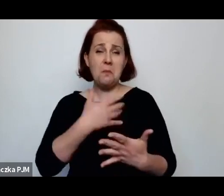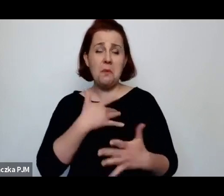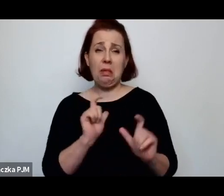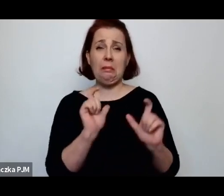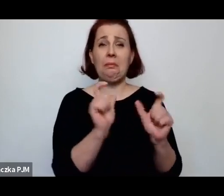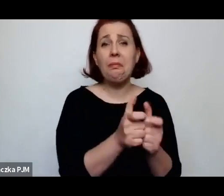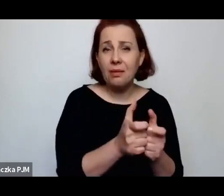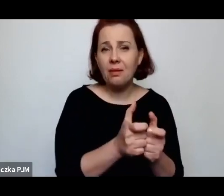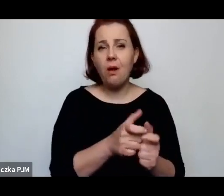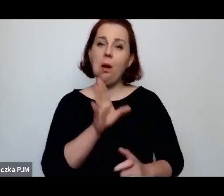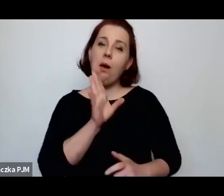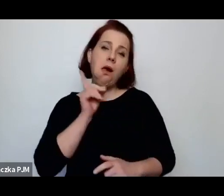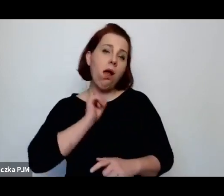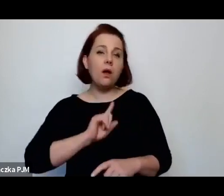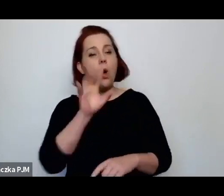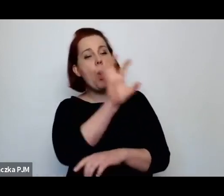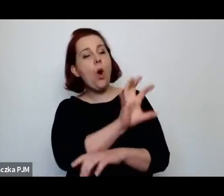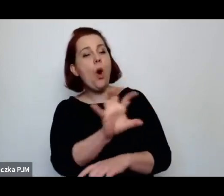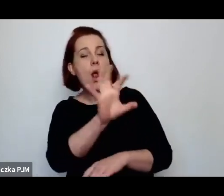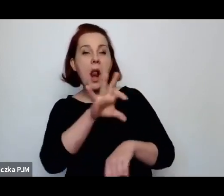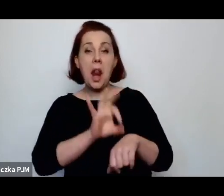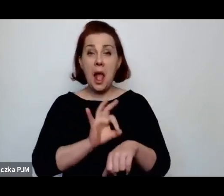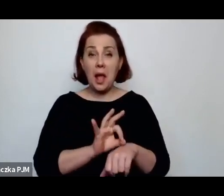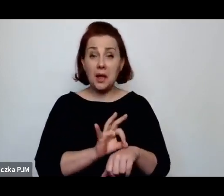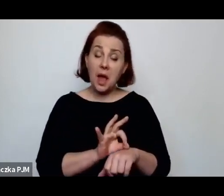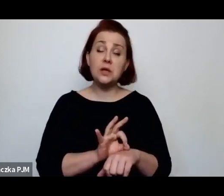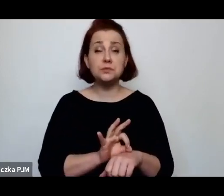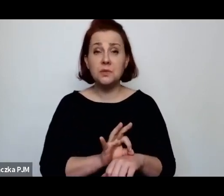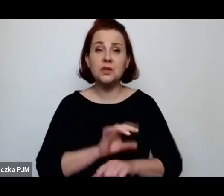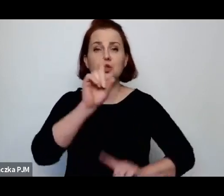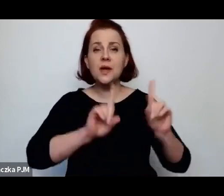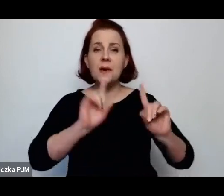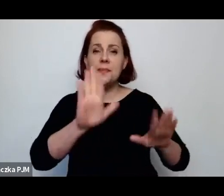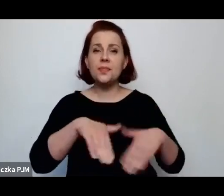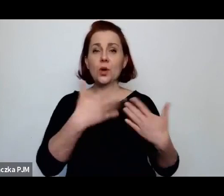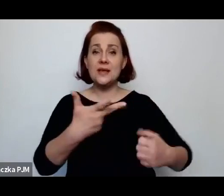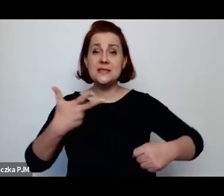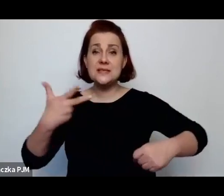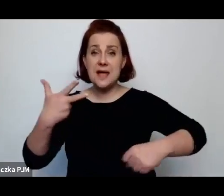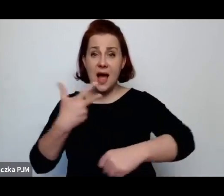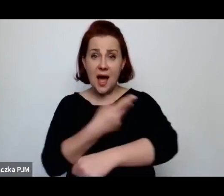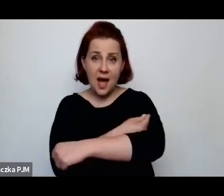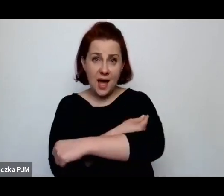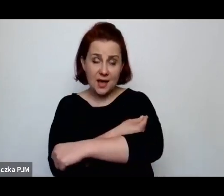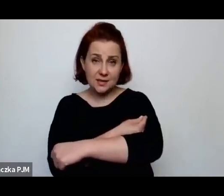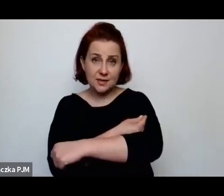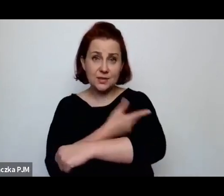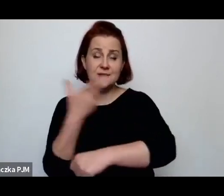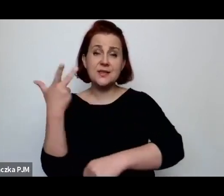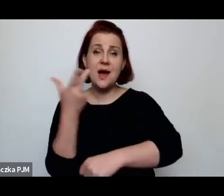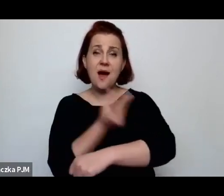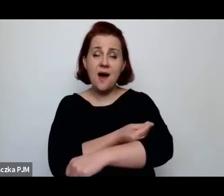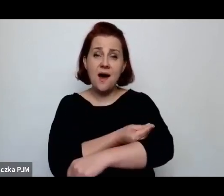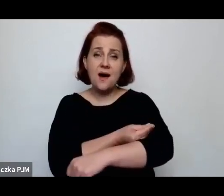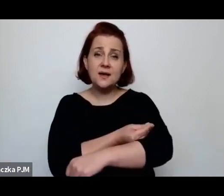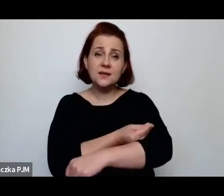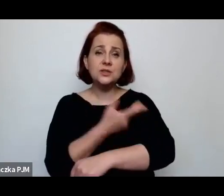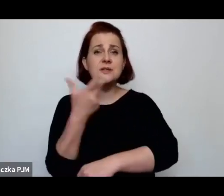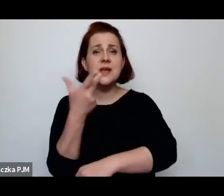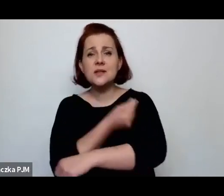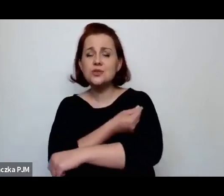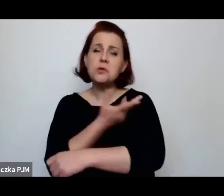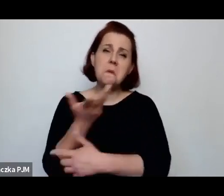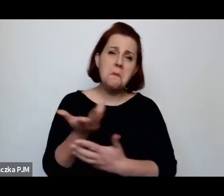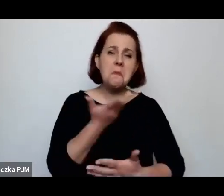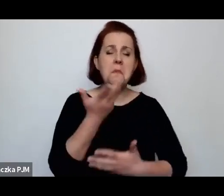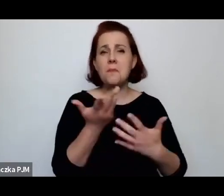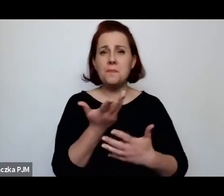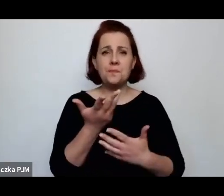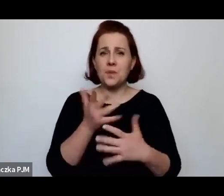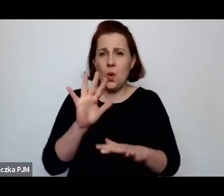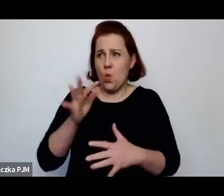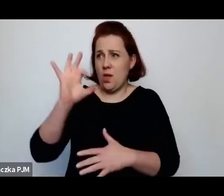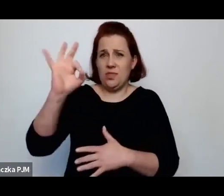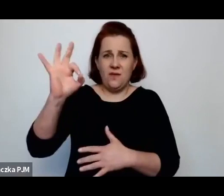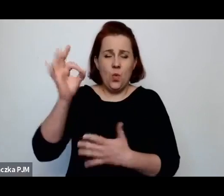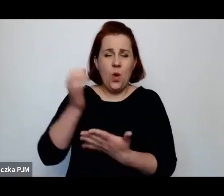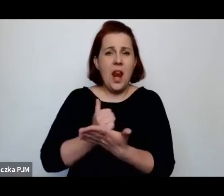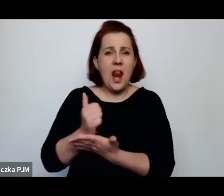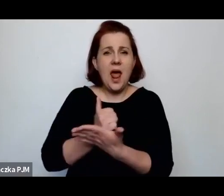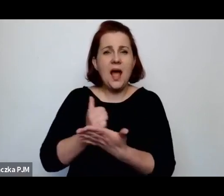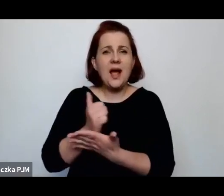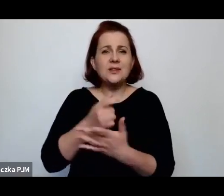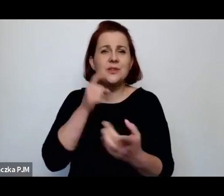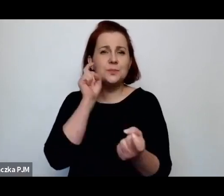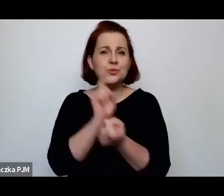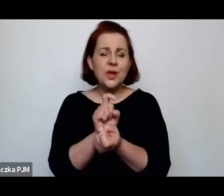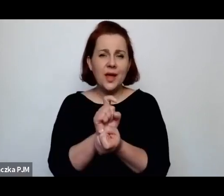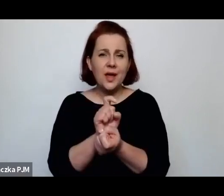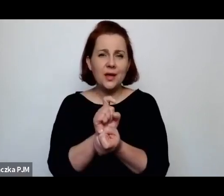niby oglądane przez lekarzy, dostawały czasami zastrzyki z takiego jednego ówczesnego środka przeciw kile